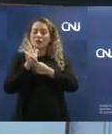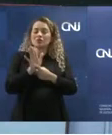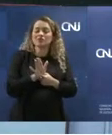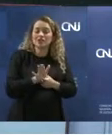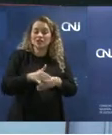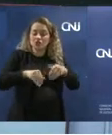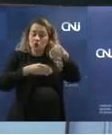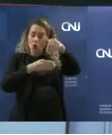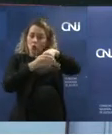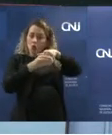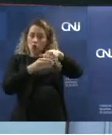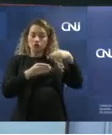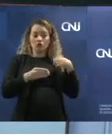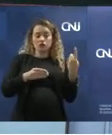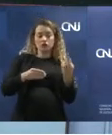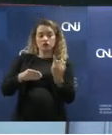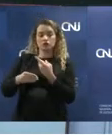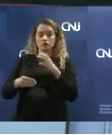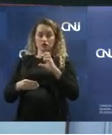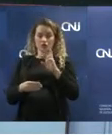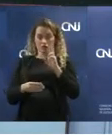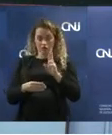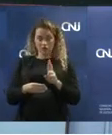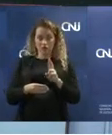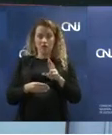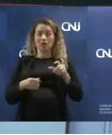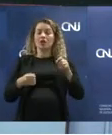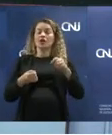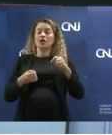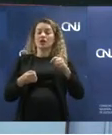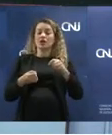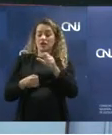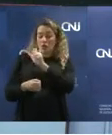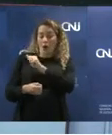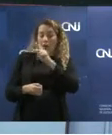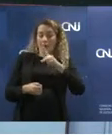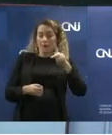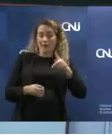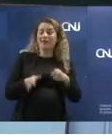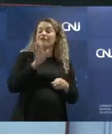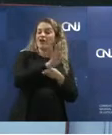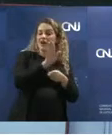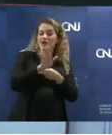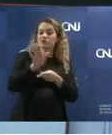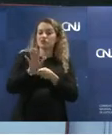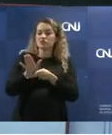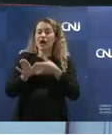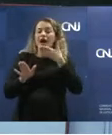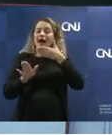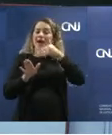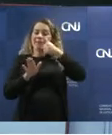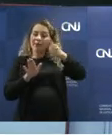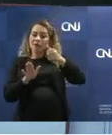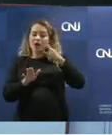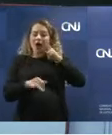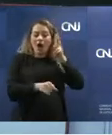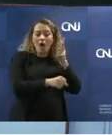no sentido de que o e-Not Assina seja mais uma ferramenta para viabilizar a busca da excelência da prestação